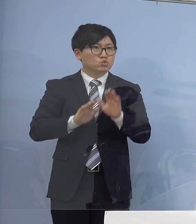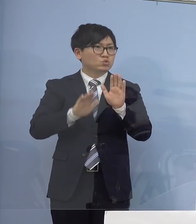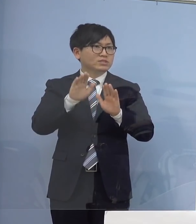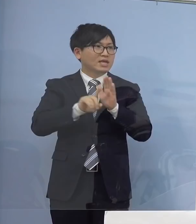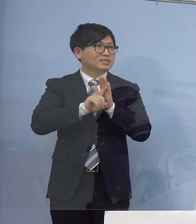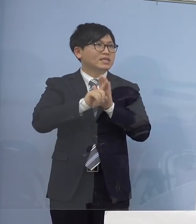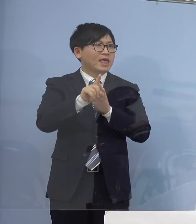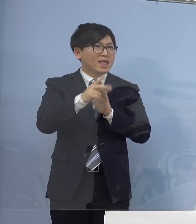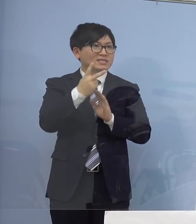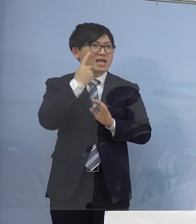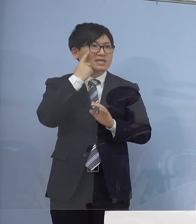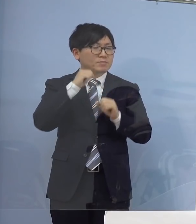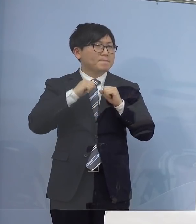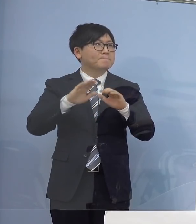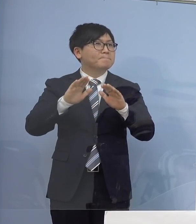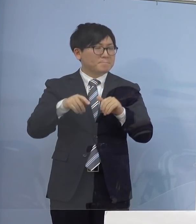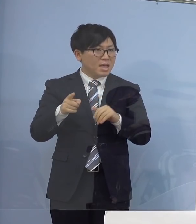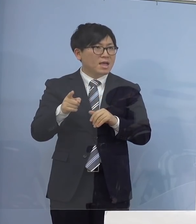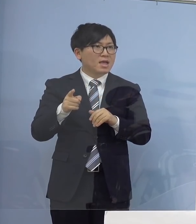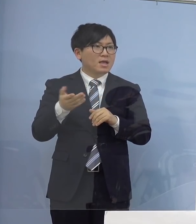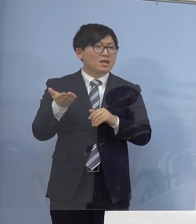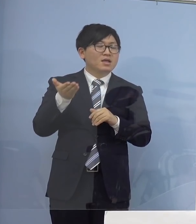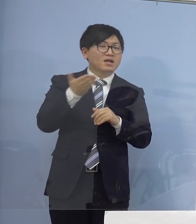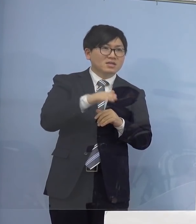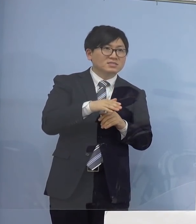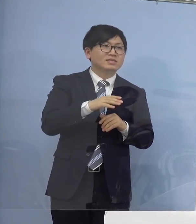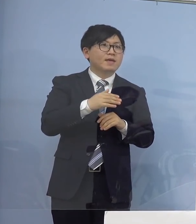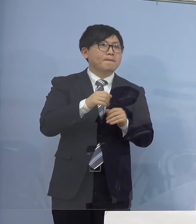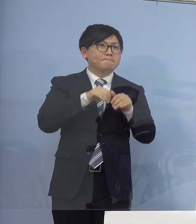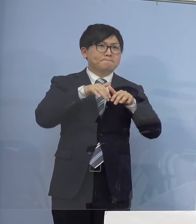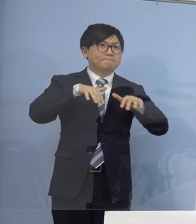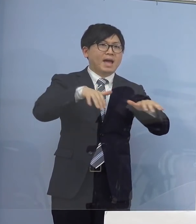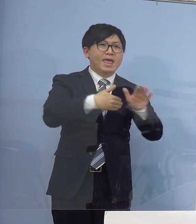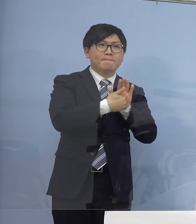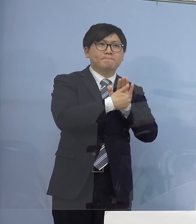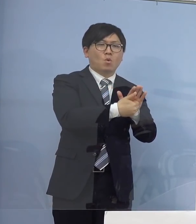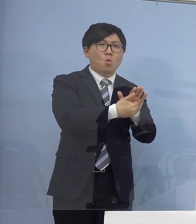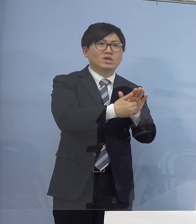そして「まん延防止等重点措置」 こうした波があるんですよね